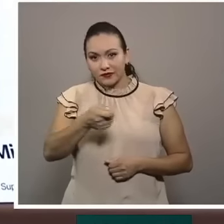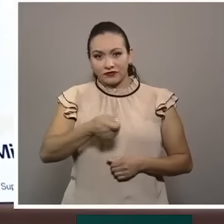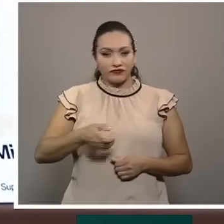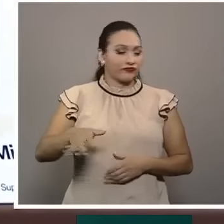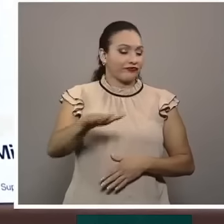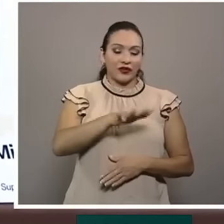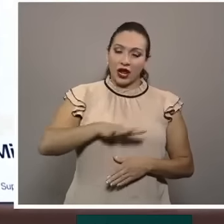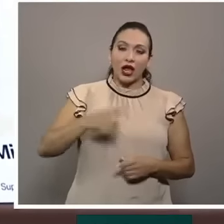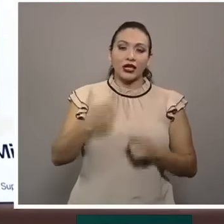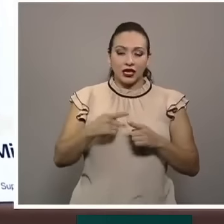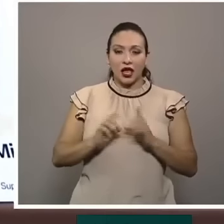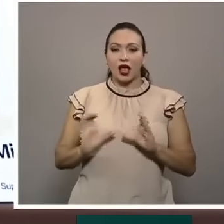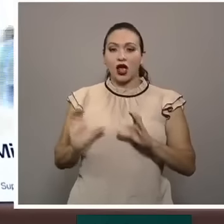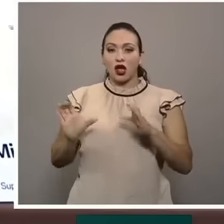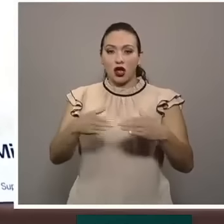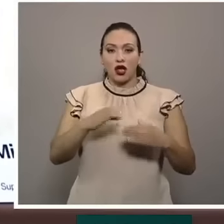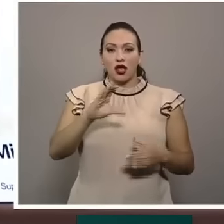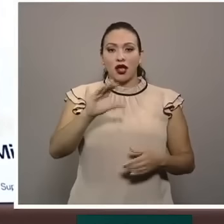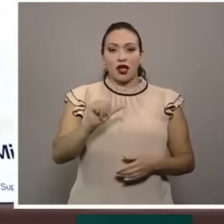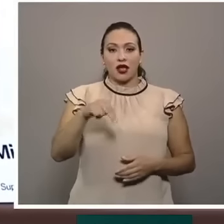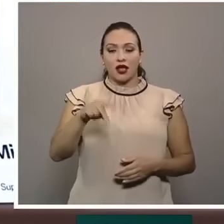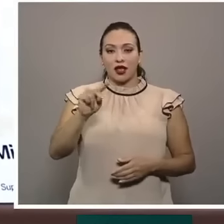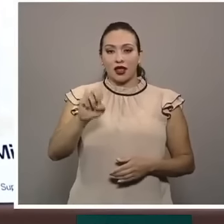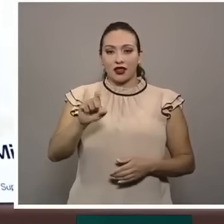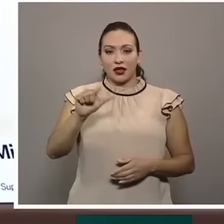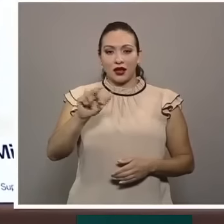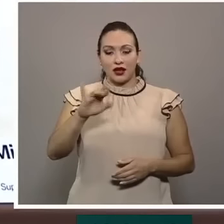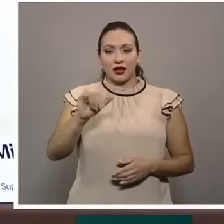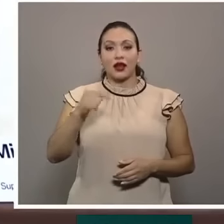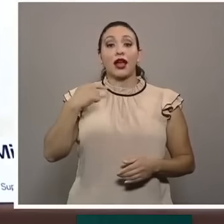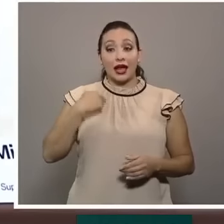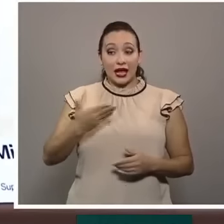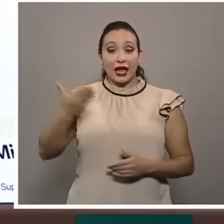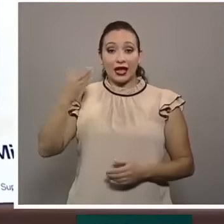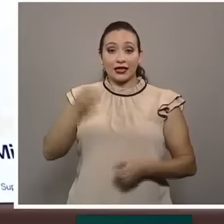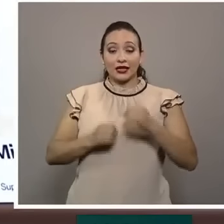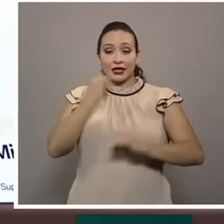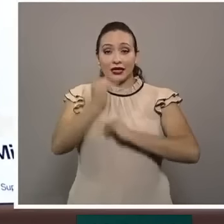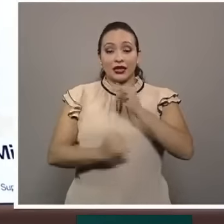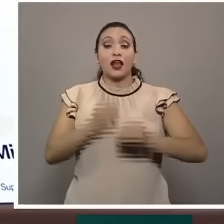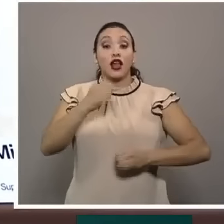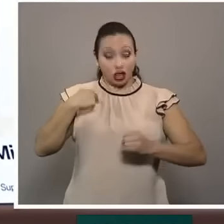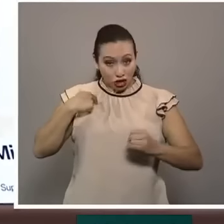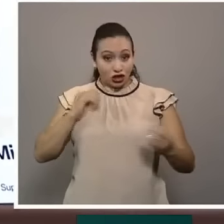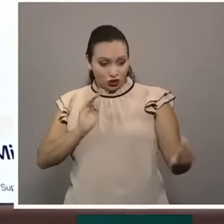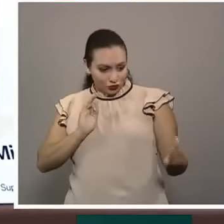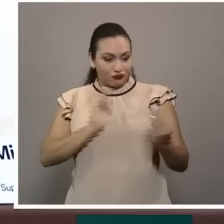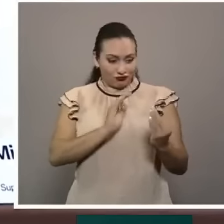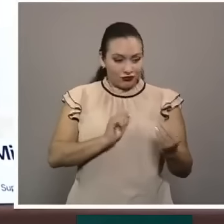la comunidad de Candelaria, a quienes recibí en la Corte Internacional de Justicia. Eh, y les puedo